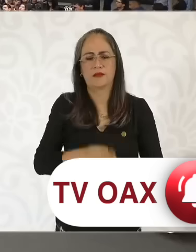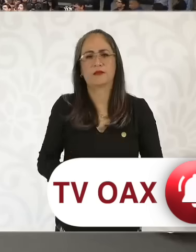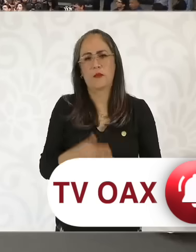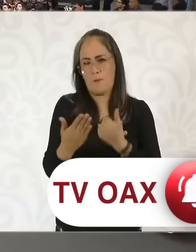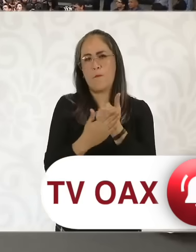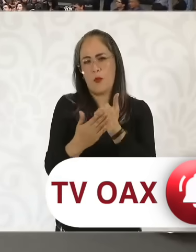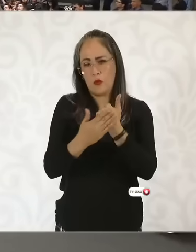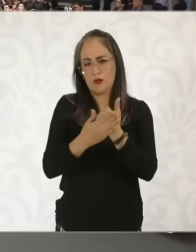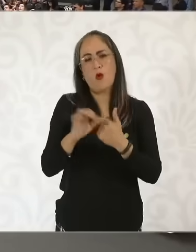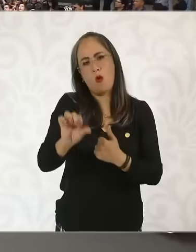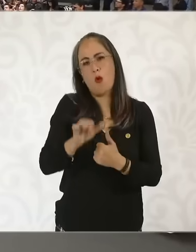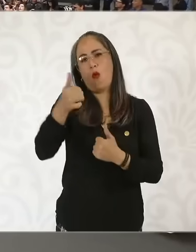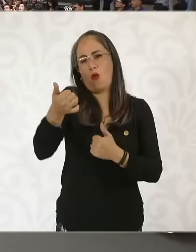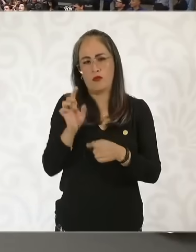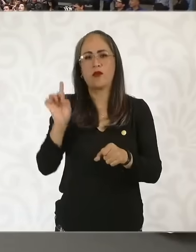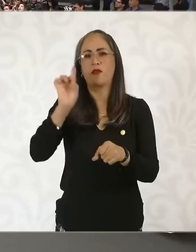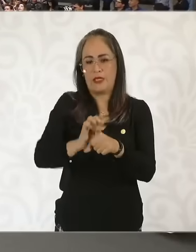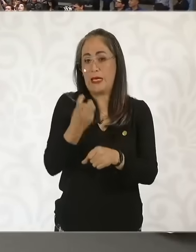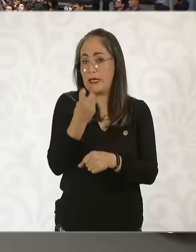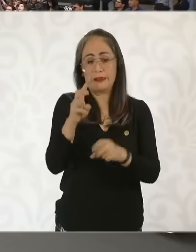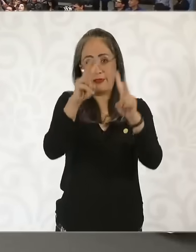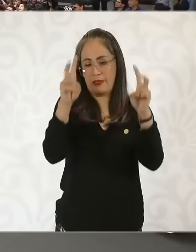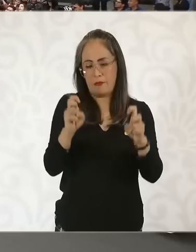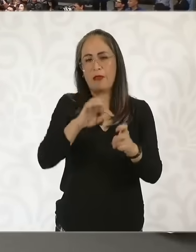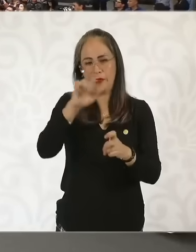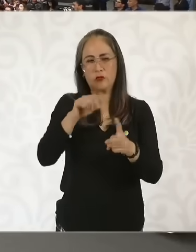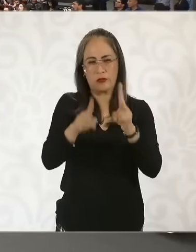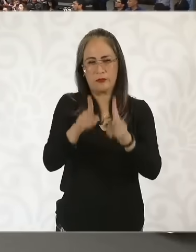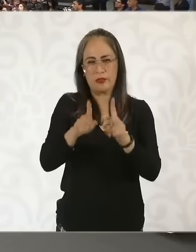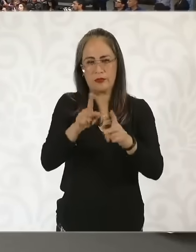quieren en otra ocasión en particular de este tema. Ya, ya. Finalmente, presidenta,